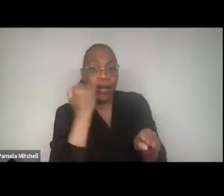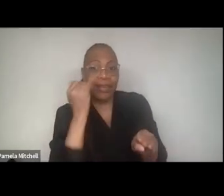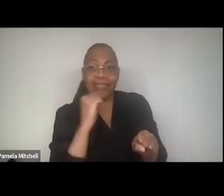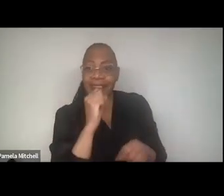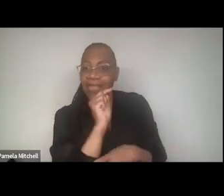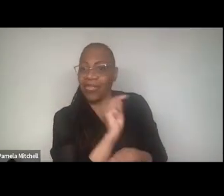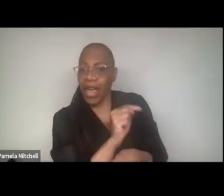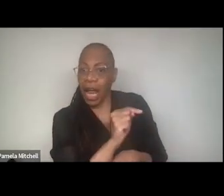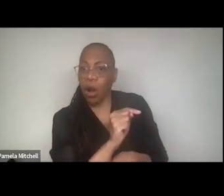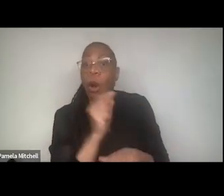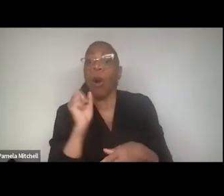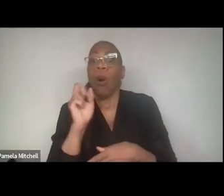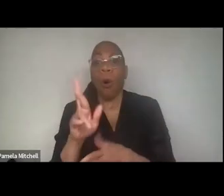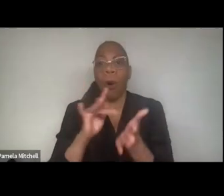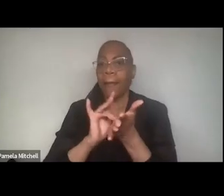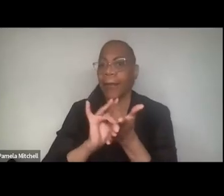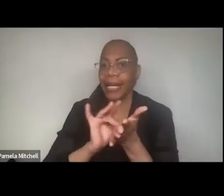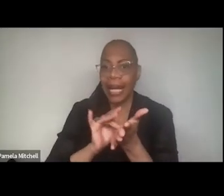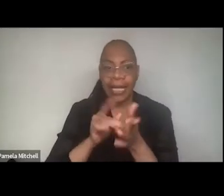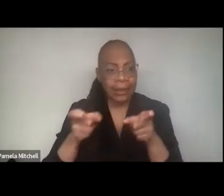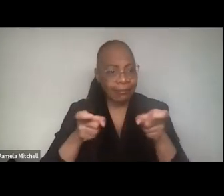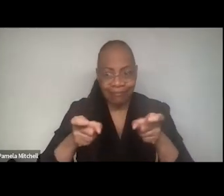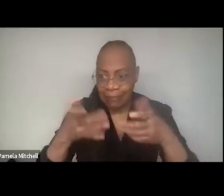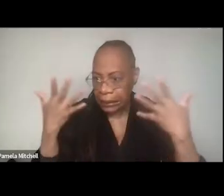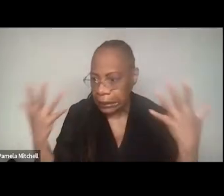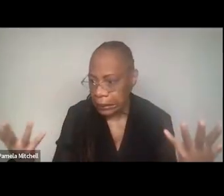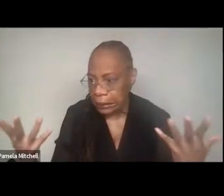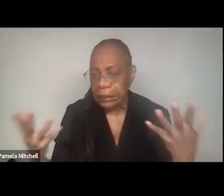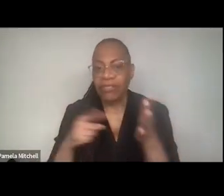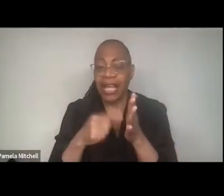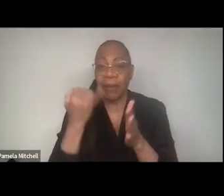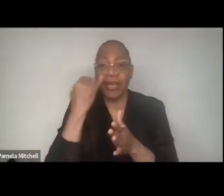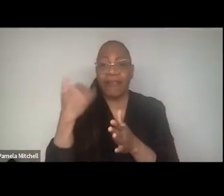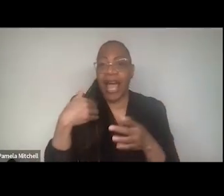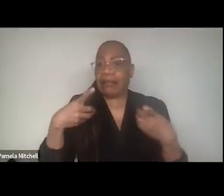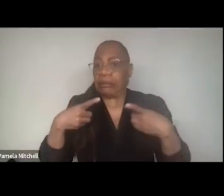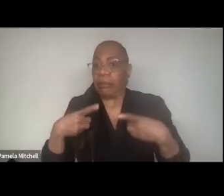lo que exacerba sus otras condiciones comórbidas, como la depresión o el PTSD, etcétera.